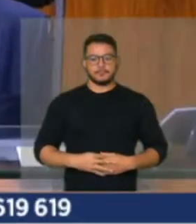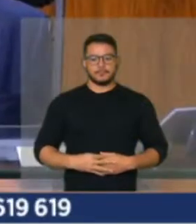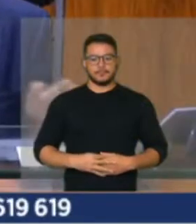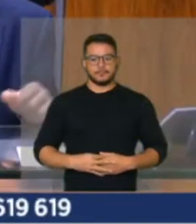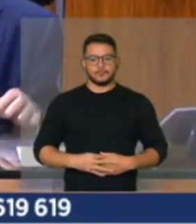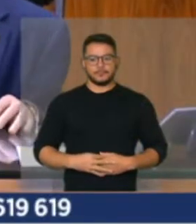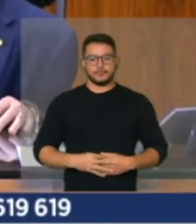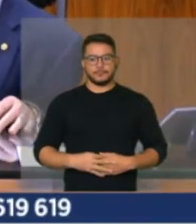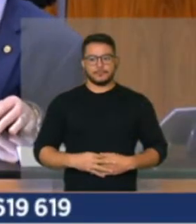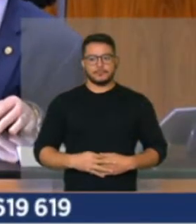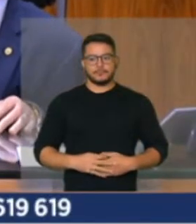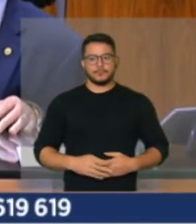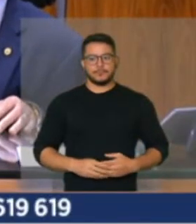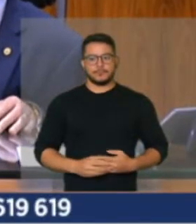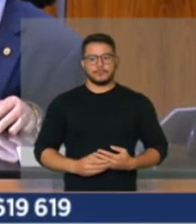DEPUTADA TALÍRIA. PSOL,